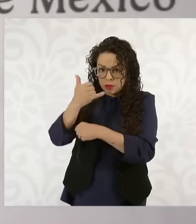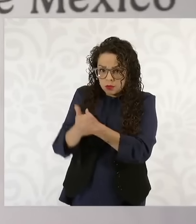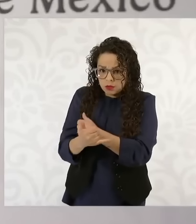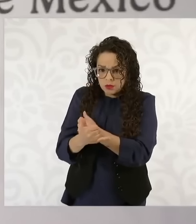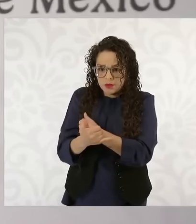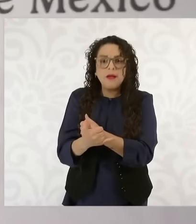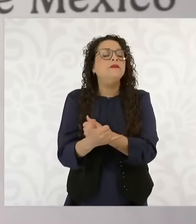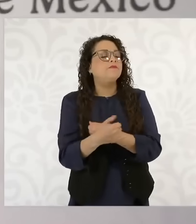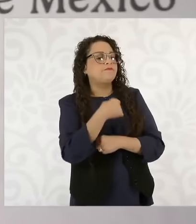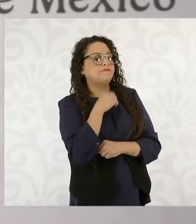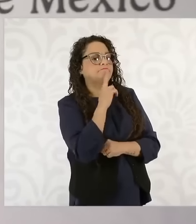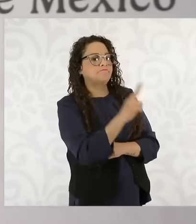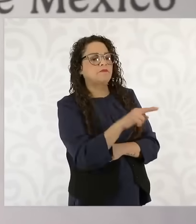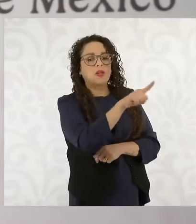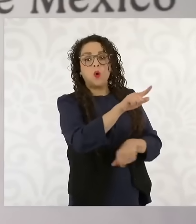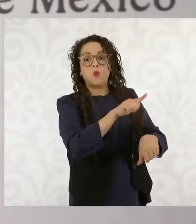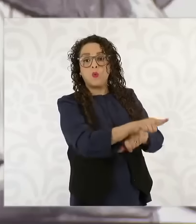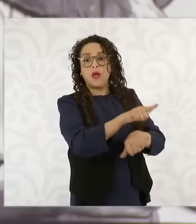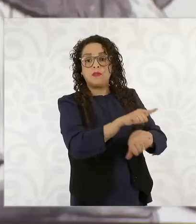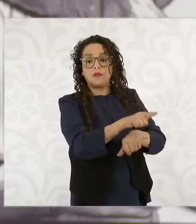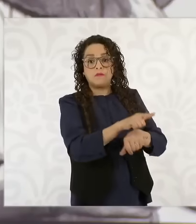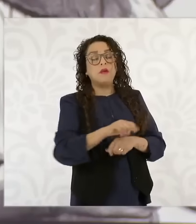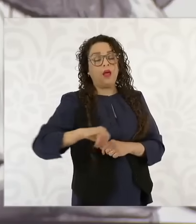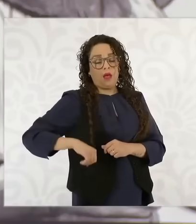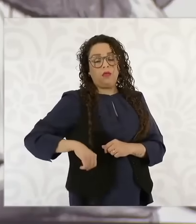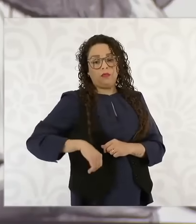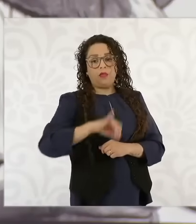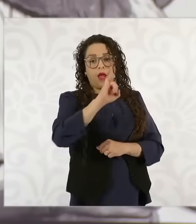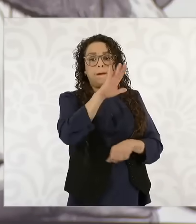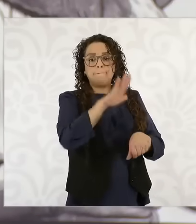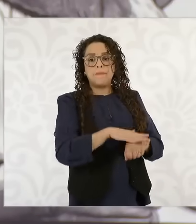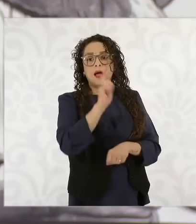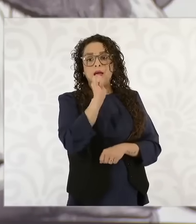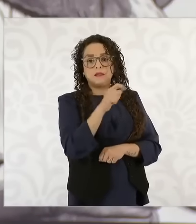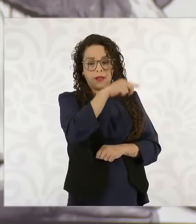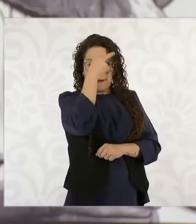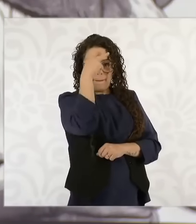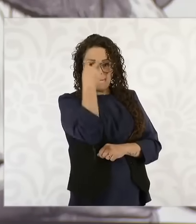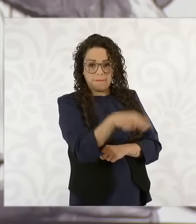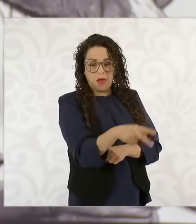Eh, Guatemala está interesado que aumente la capacidad de transmisión desde México a Guatemala